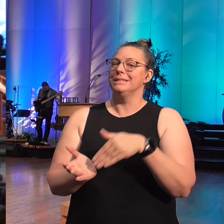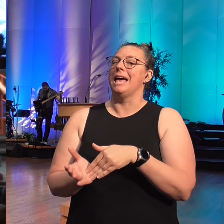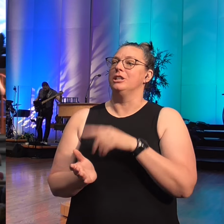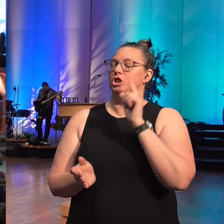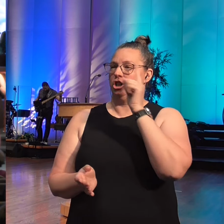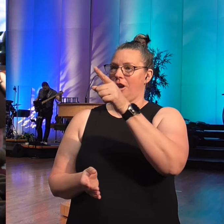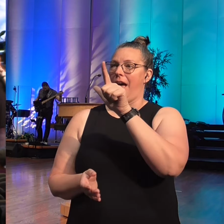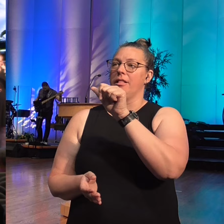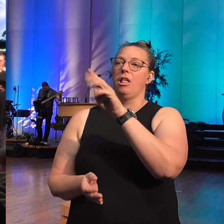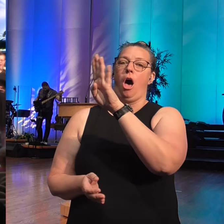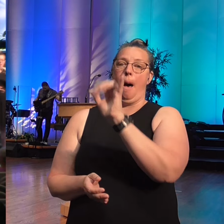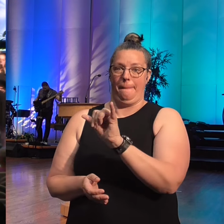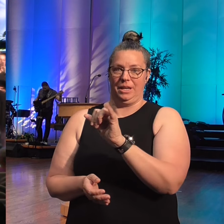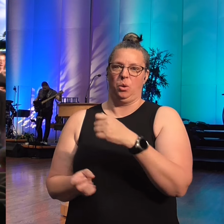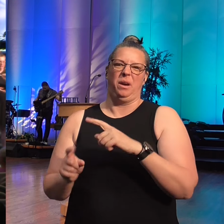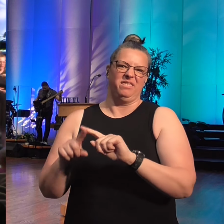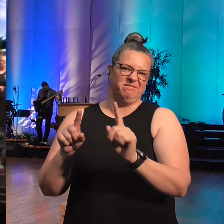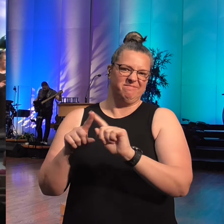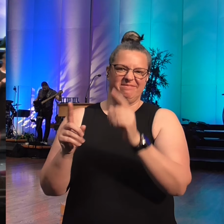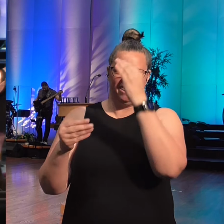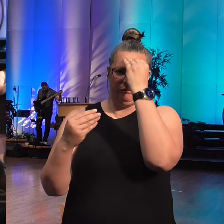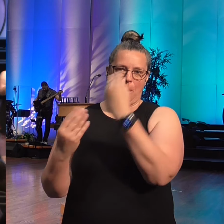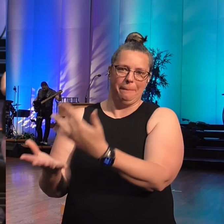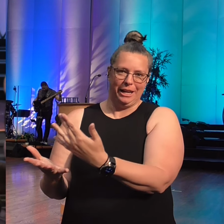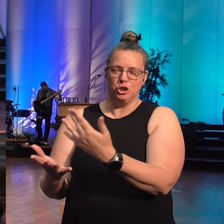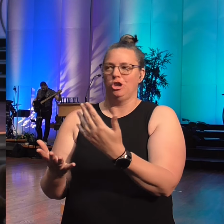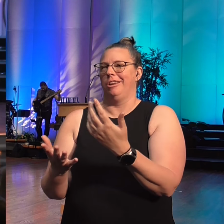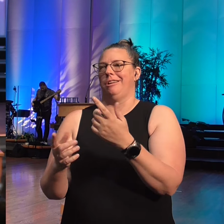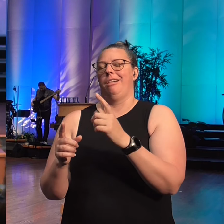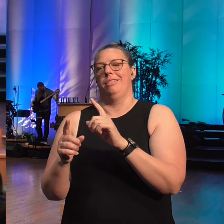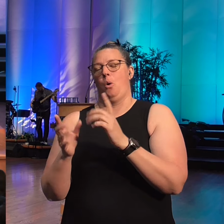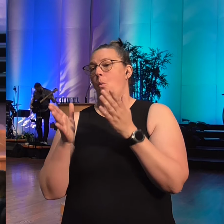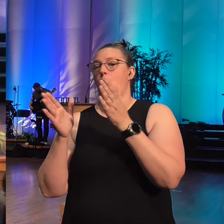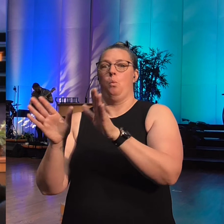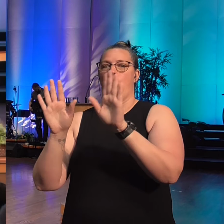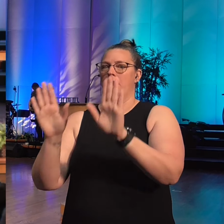vestíbulo donde tenemos todo tipo de información y todas las cosas maravillosas que tenemos